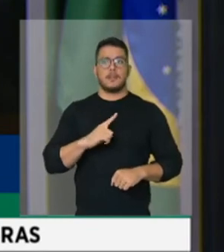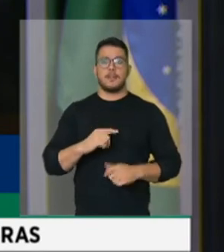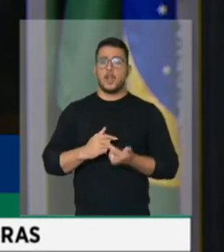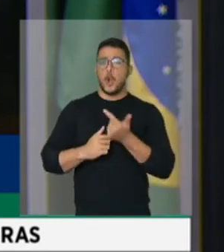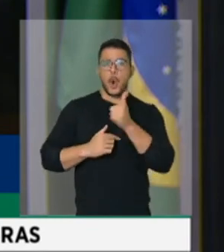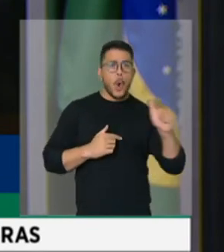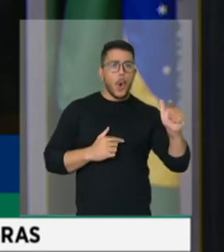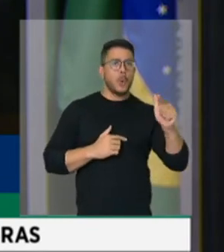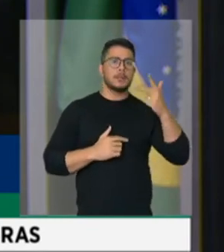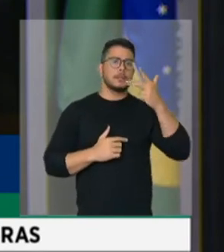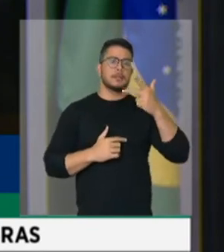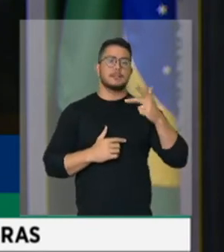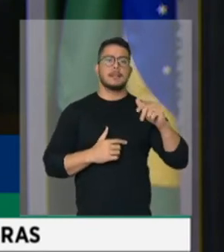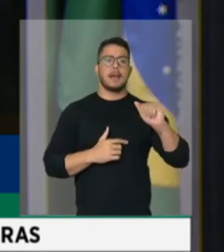SENDO DA EMPRESA. MAS O QUE É MAIS SIGNIFICATIVO E QUE